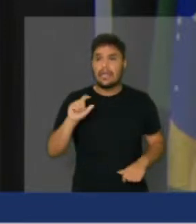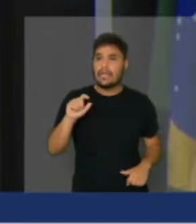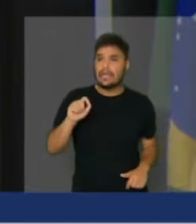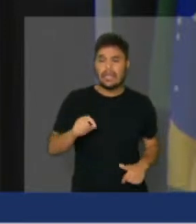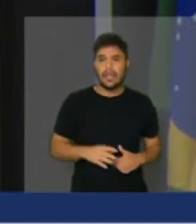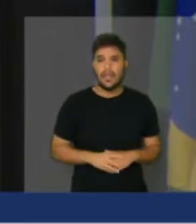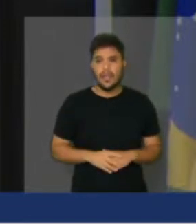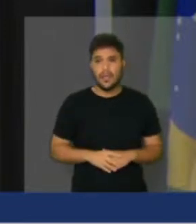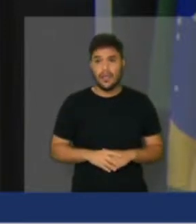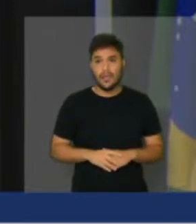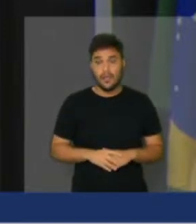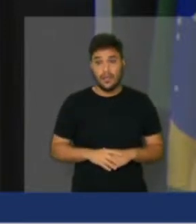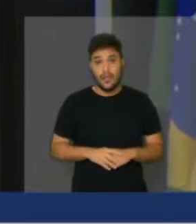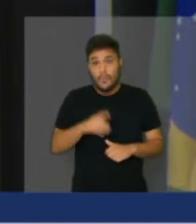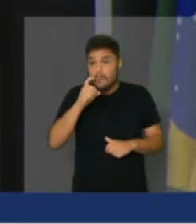INFELIZMENTE, LIGADAS A ESSE